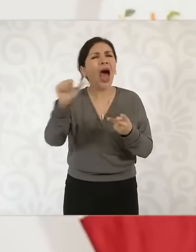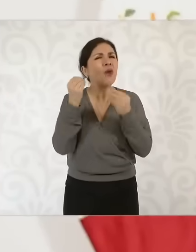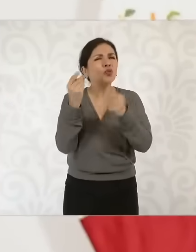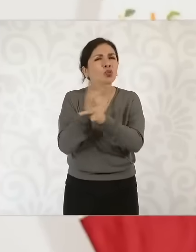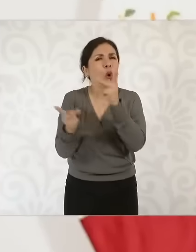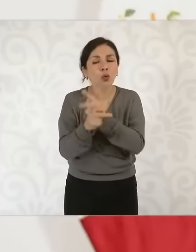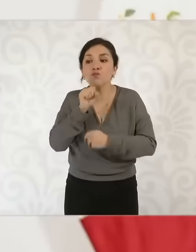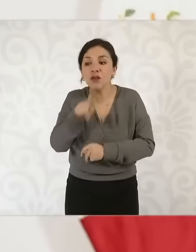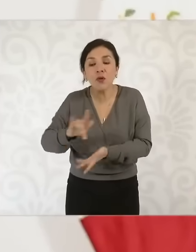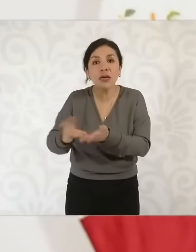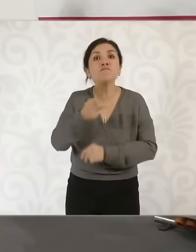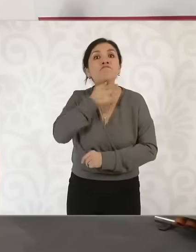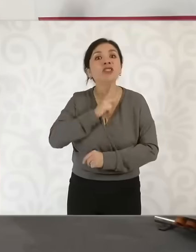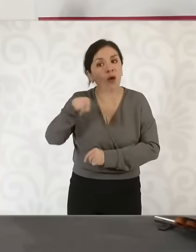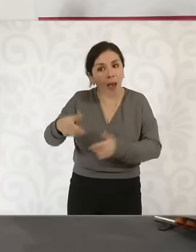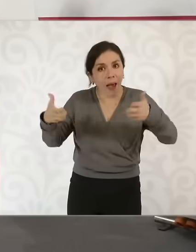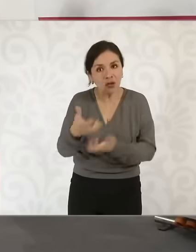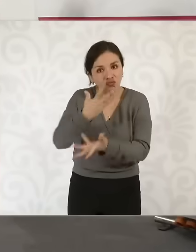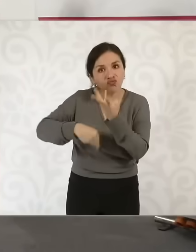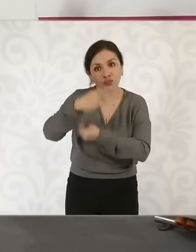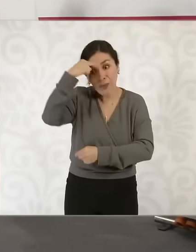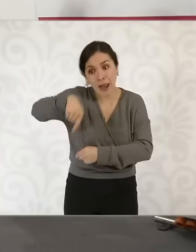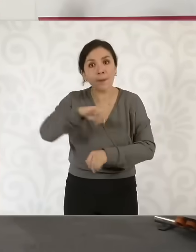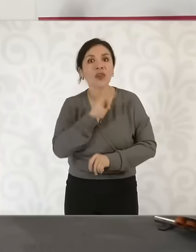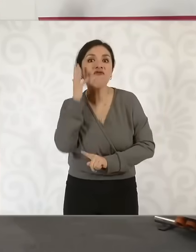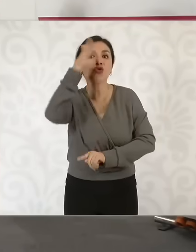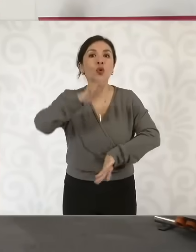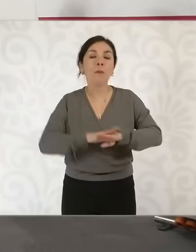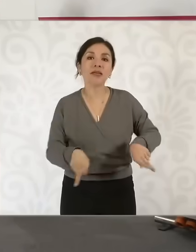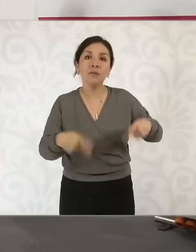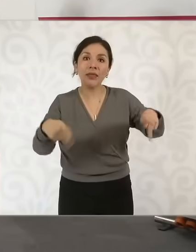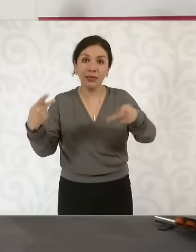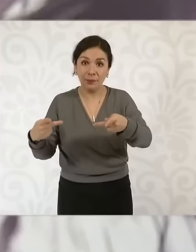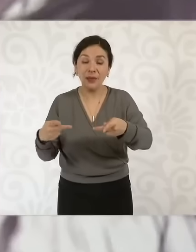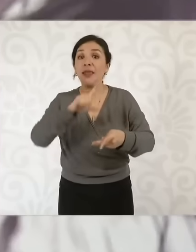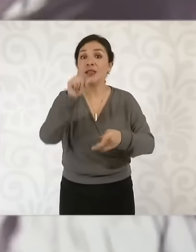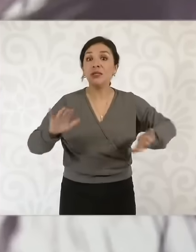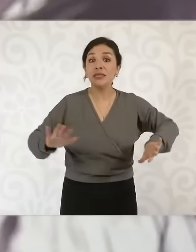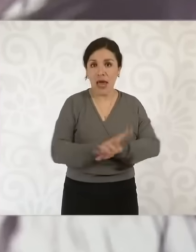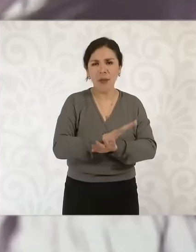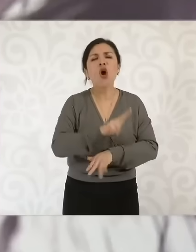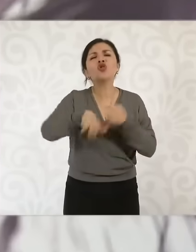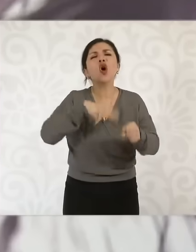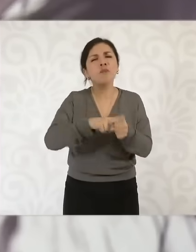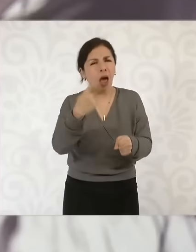parte de nuestras futuras ventas y vamos a migrar de refinerías normales, tradicionales a refinerías